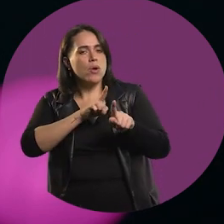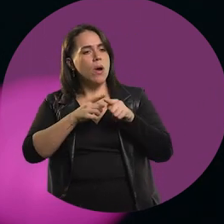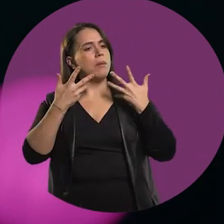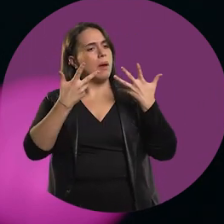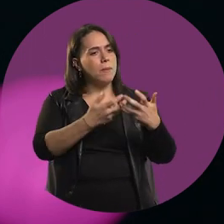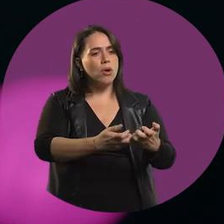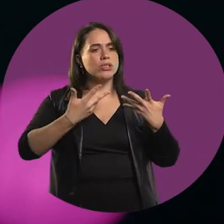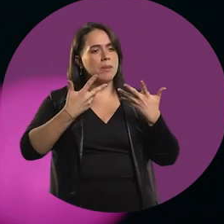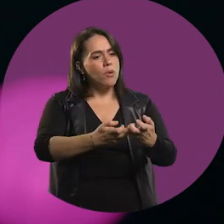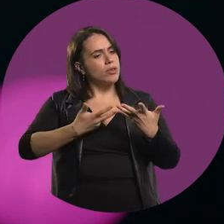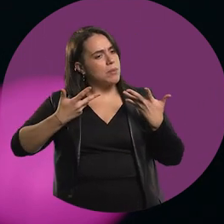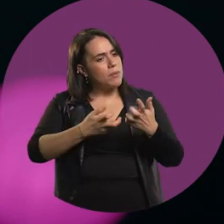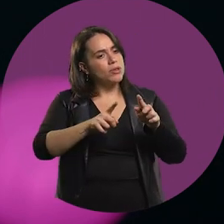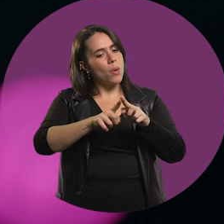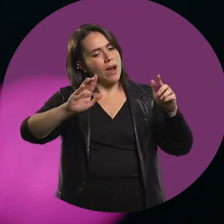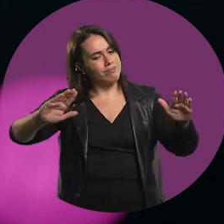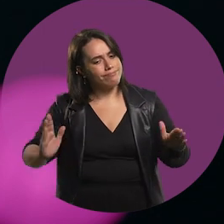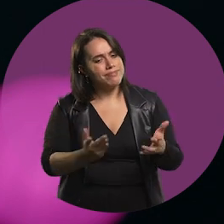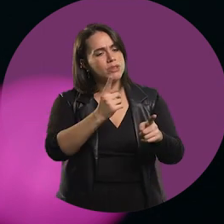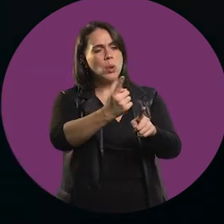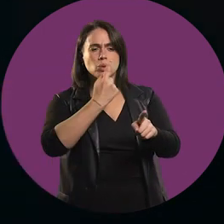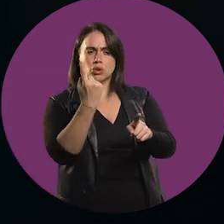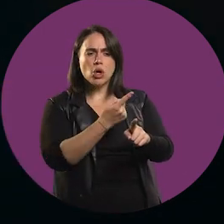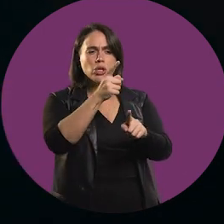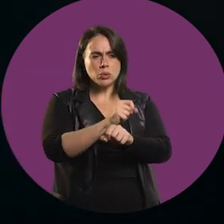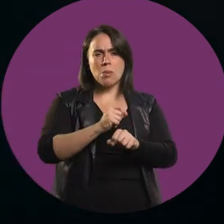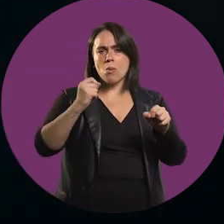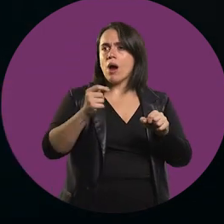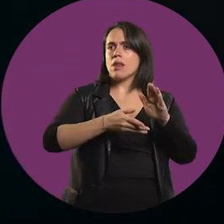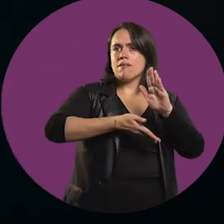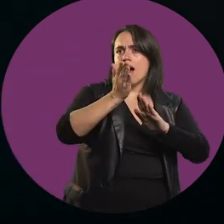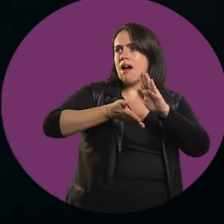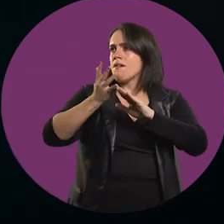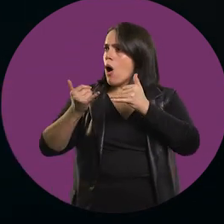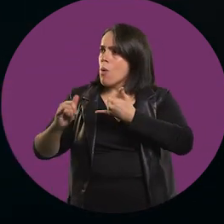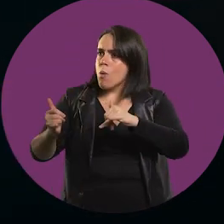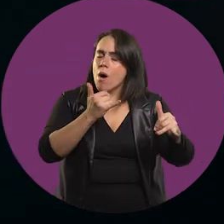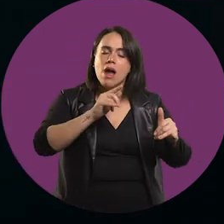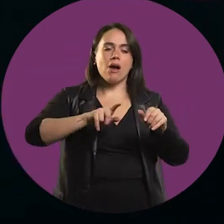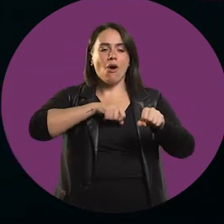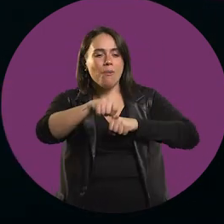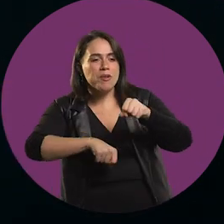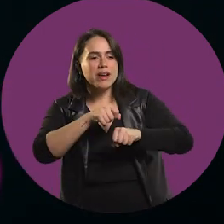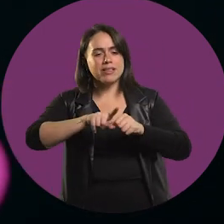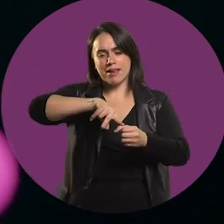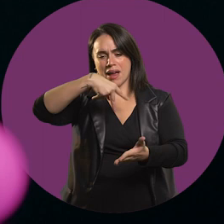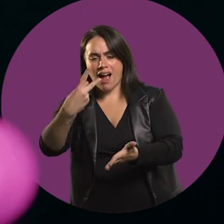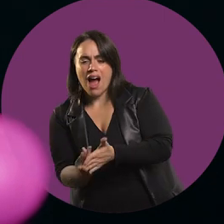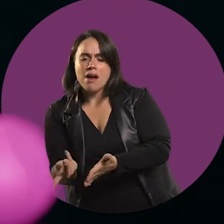como para poder ser yo realmente. Correr, saltar, andar en monopatín, hamacarme, caerme todo el tiempo,